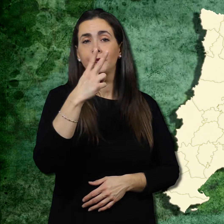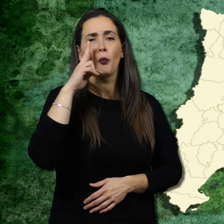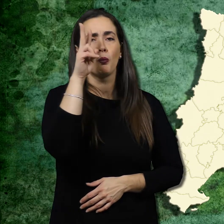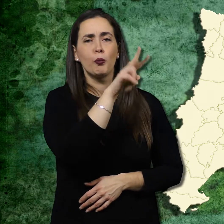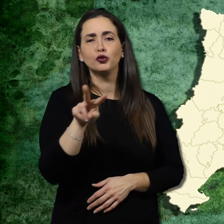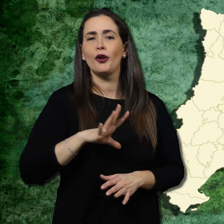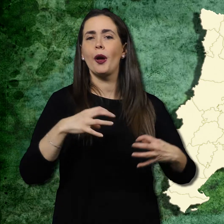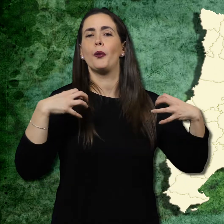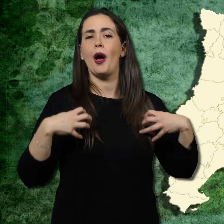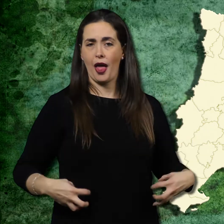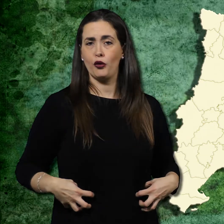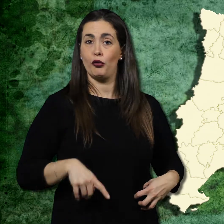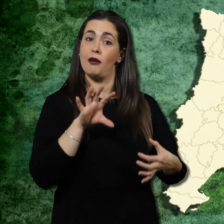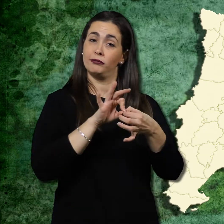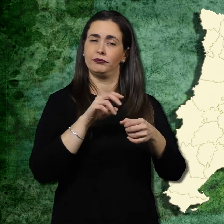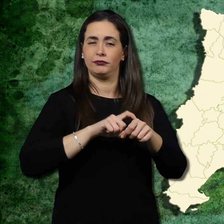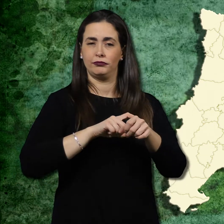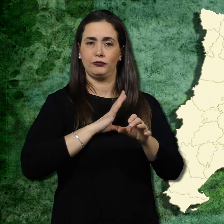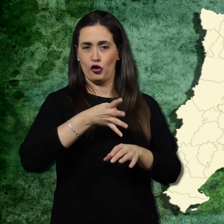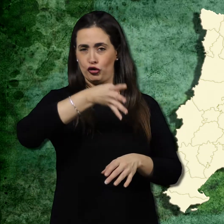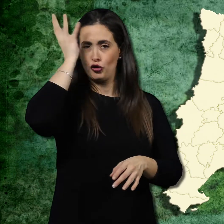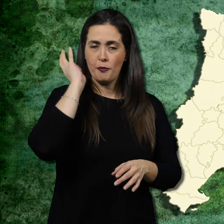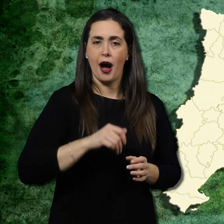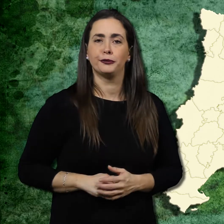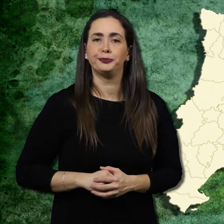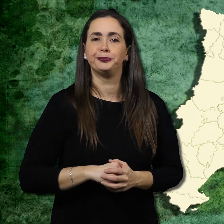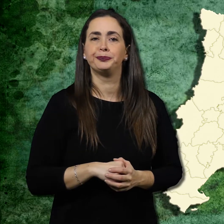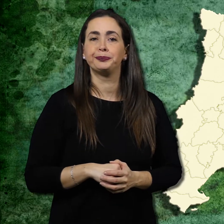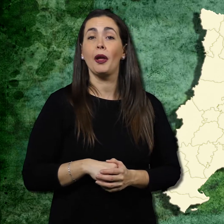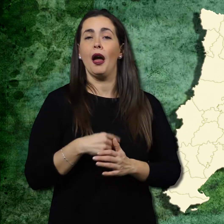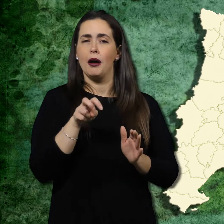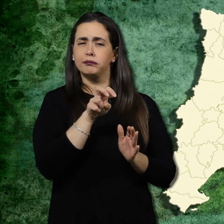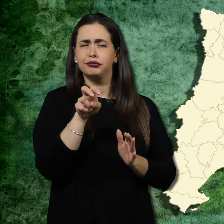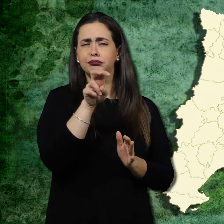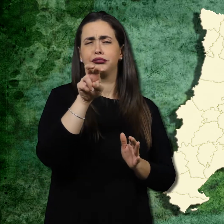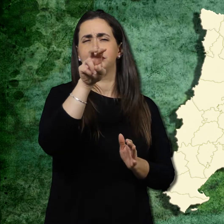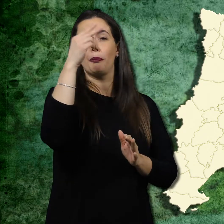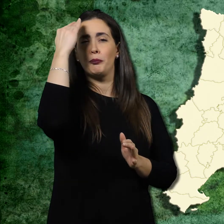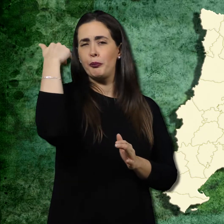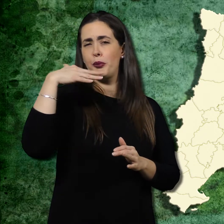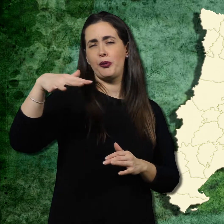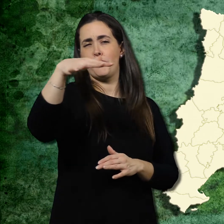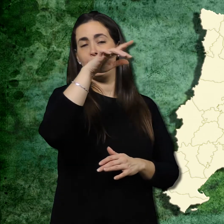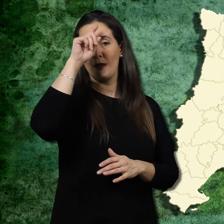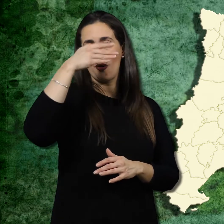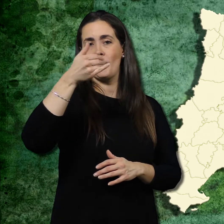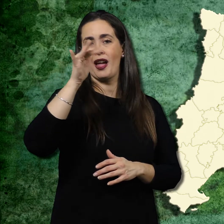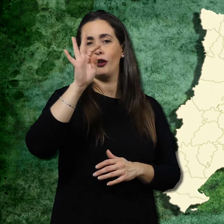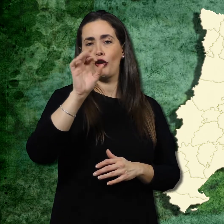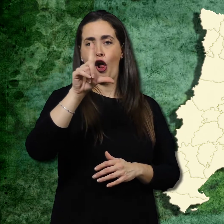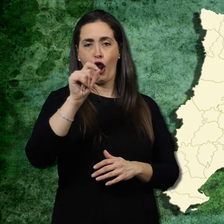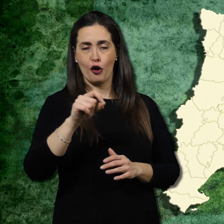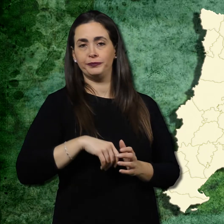Descobrir l’antiga Baetulo romana. Pujar al poblat ibèric de Baitolo.